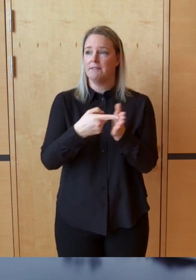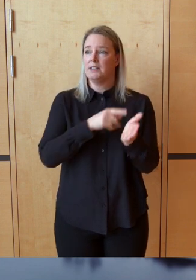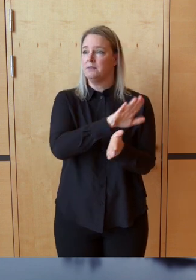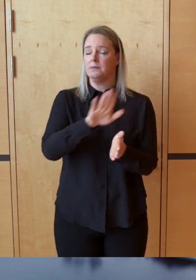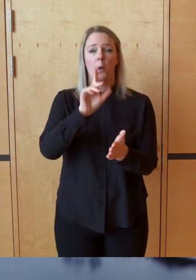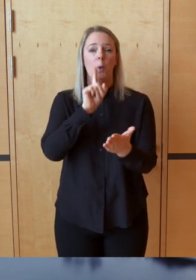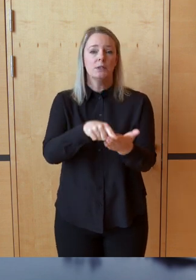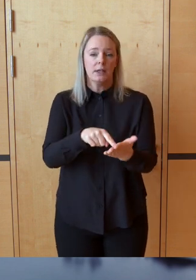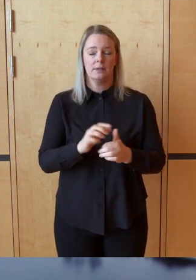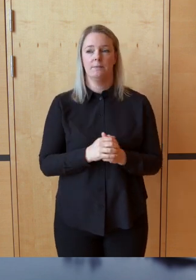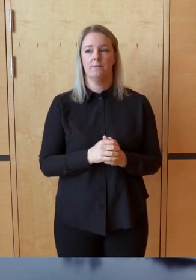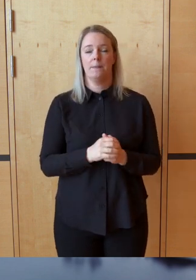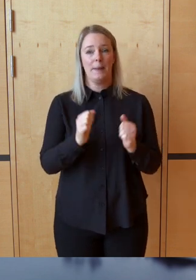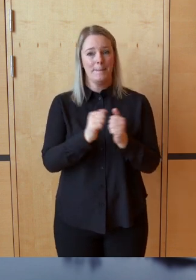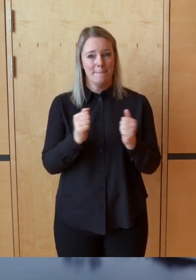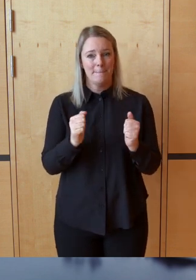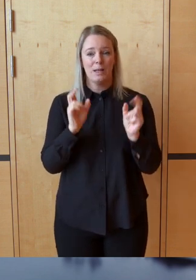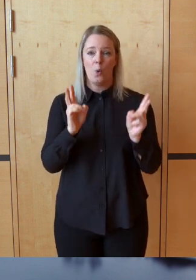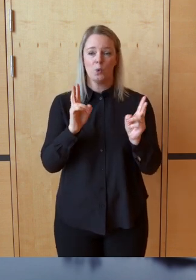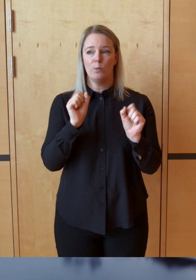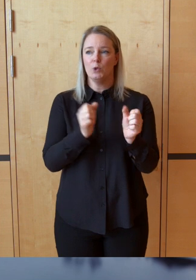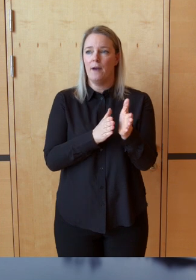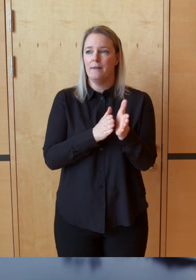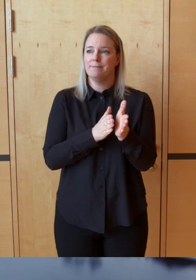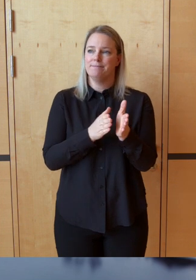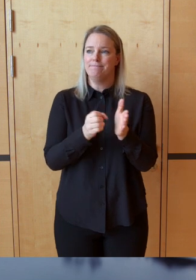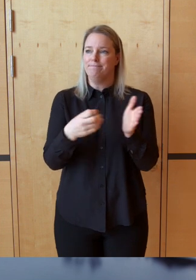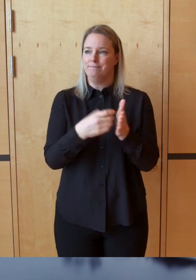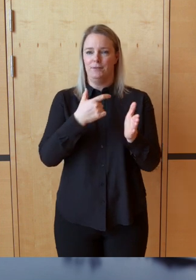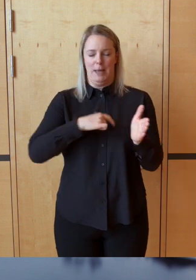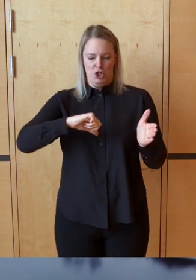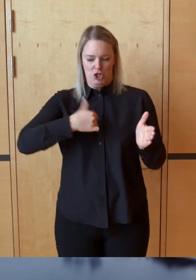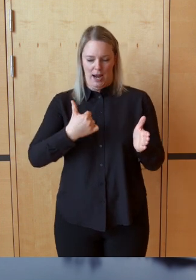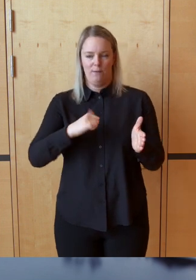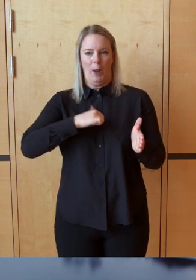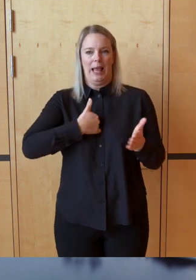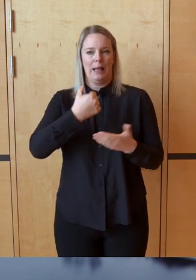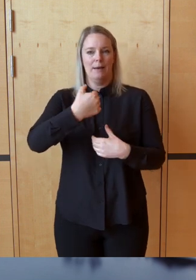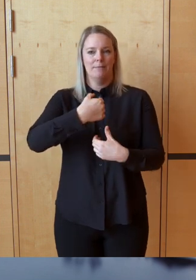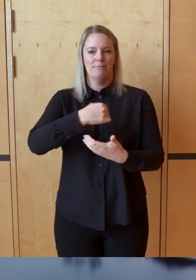Sen är det upp till dem och motiverades för sig själva och För sitt parti Men